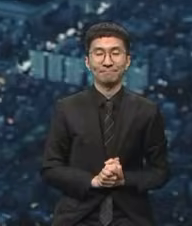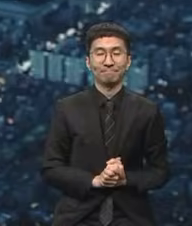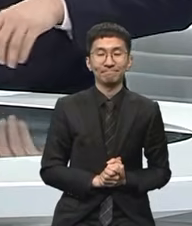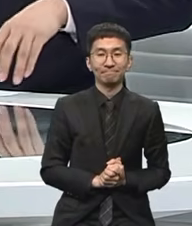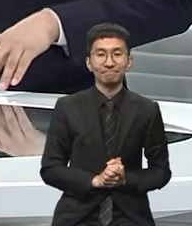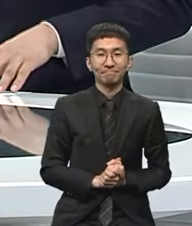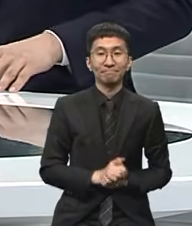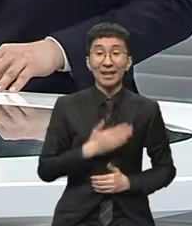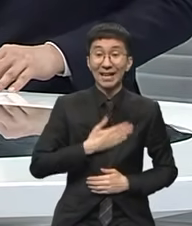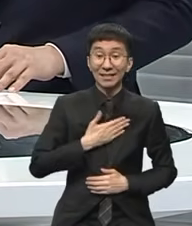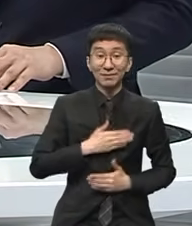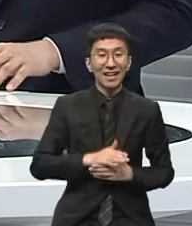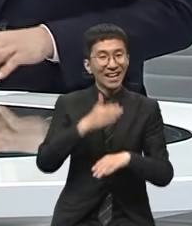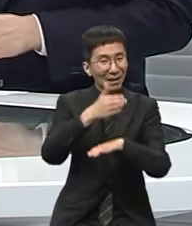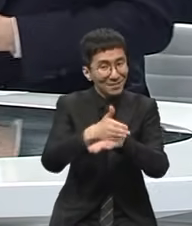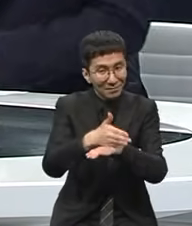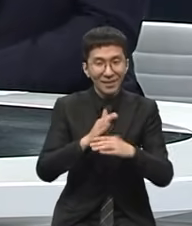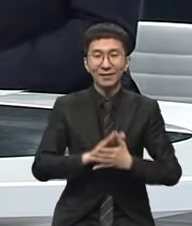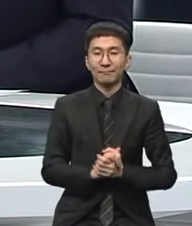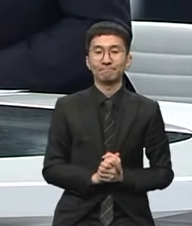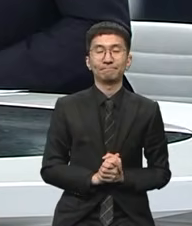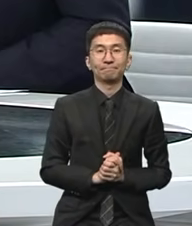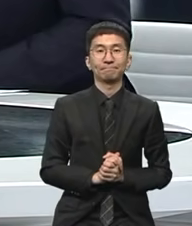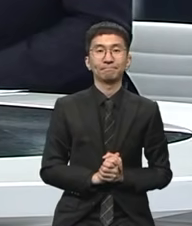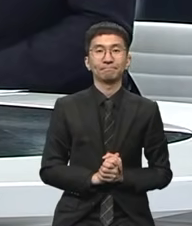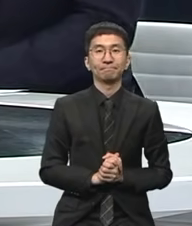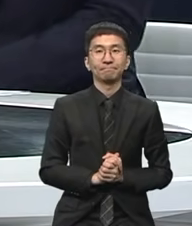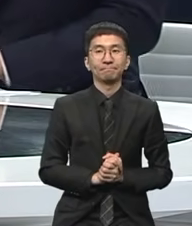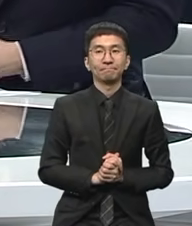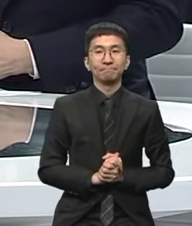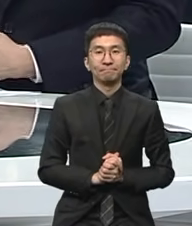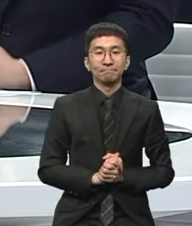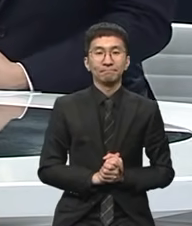(앵커) 알겠습니다. 오늘 말씀은 여기까지 듣겠습니다.